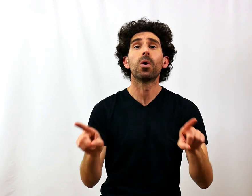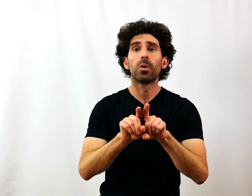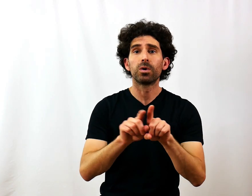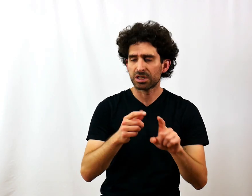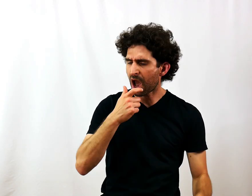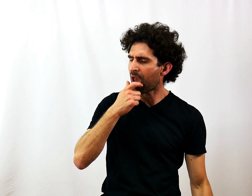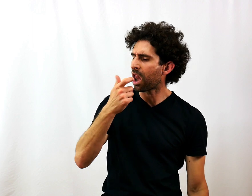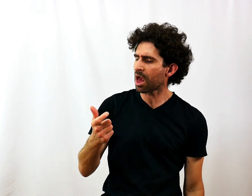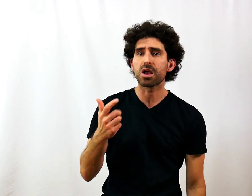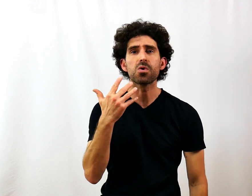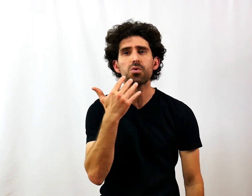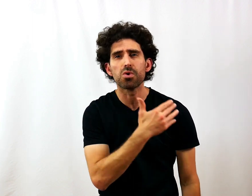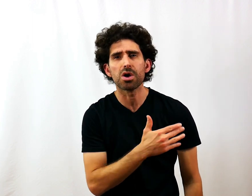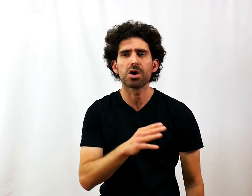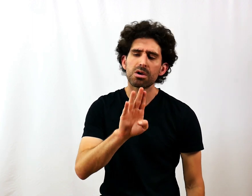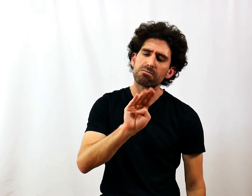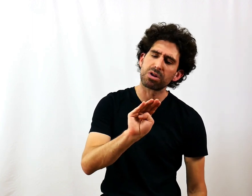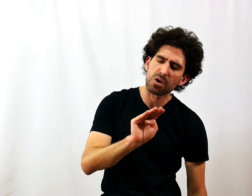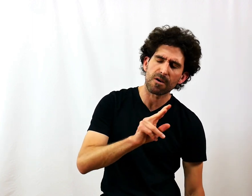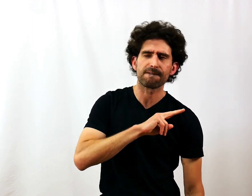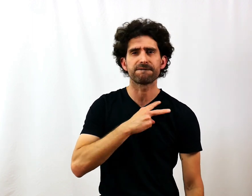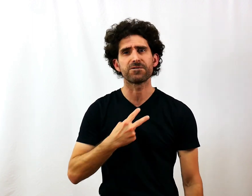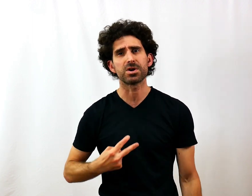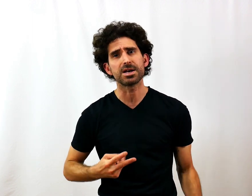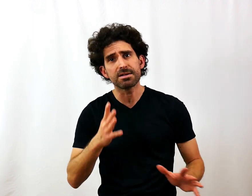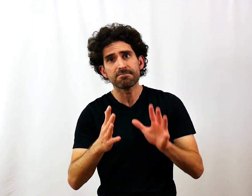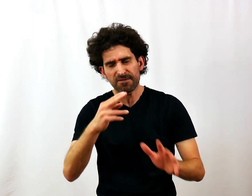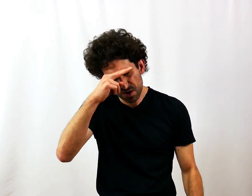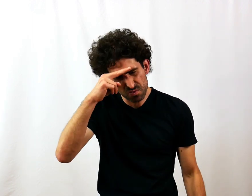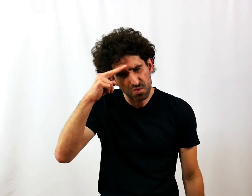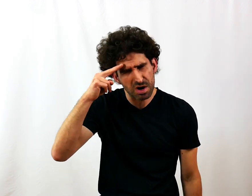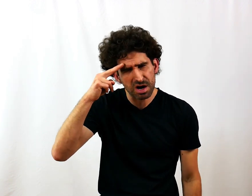Aussi, sa langue est de couleur bleue, violette, parfois noire.